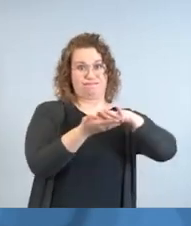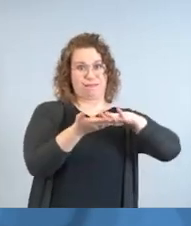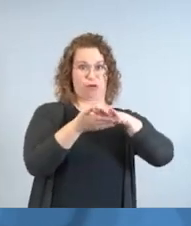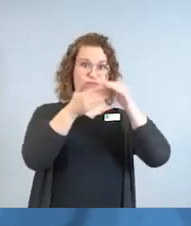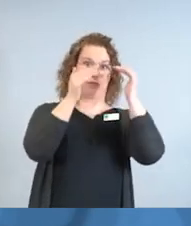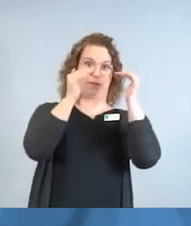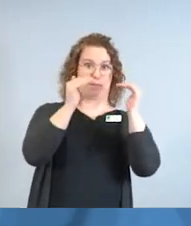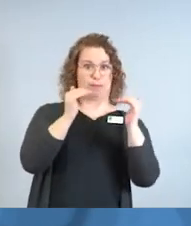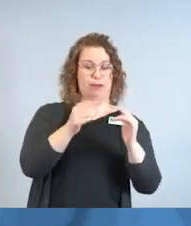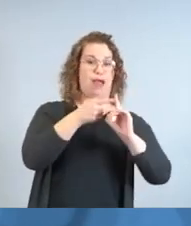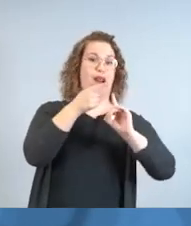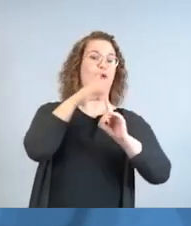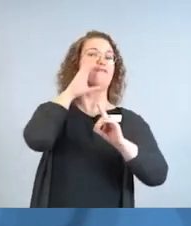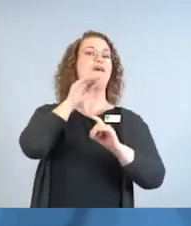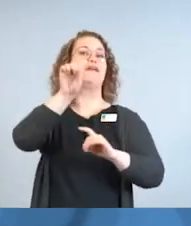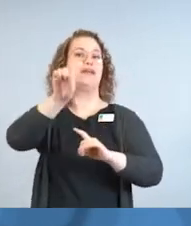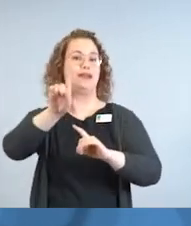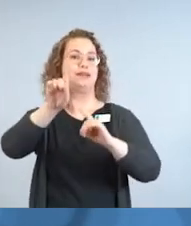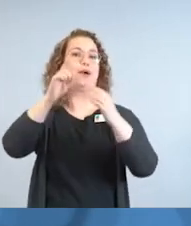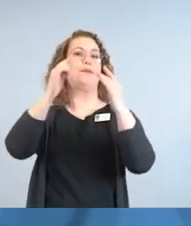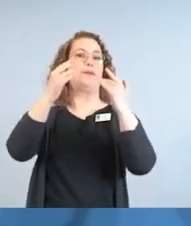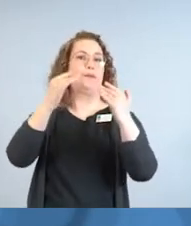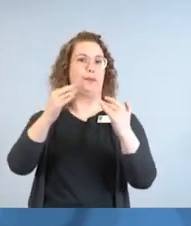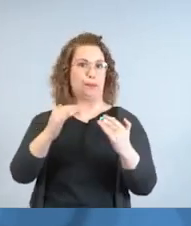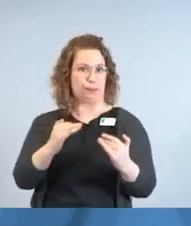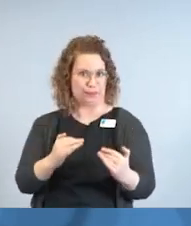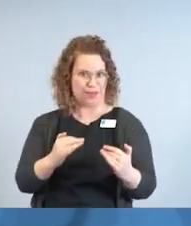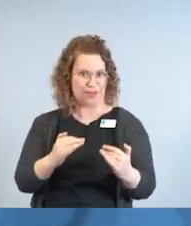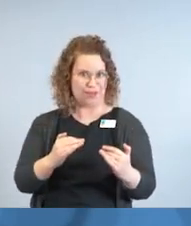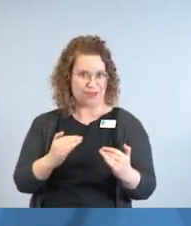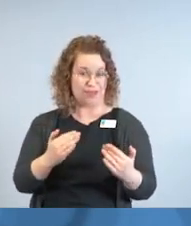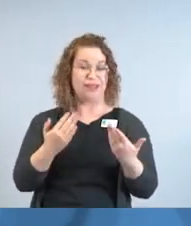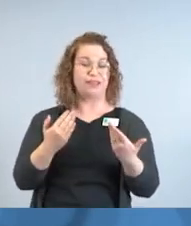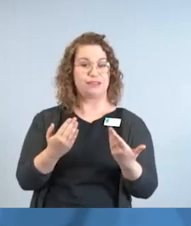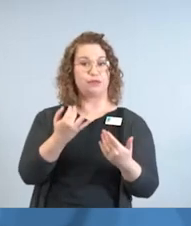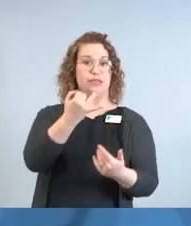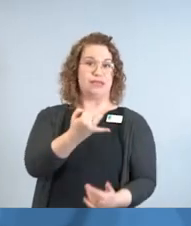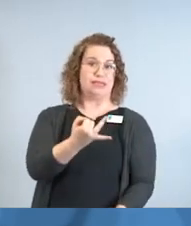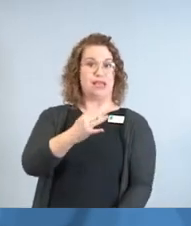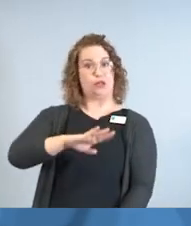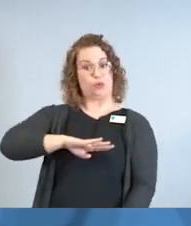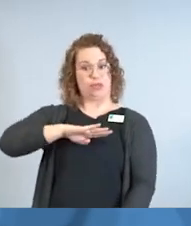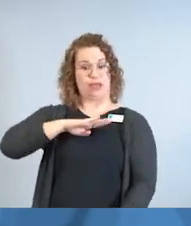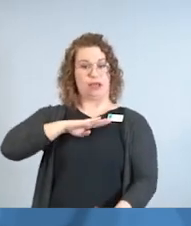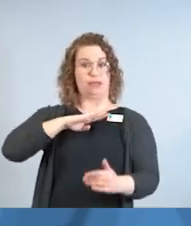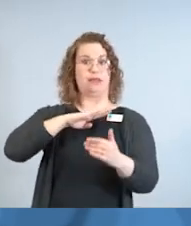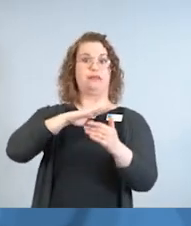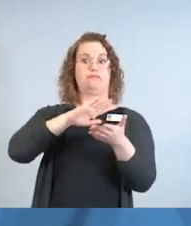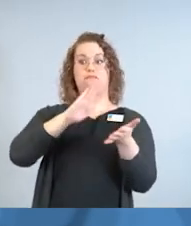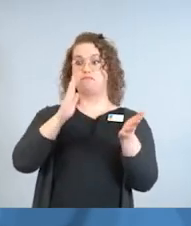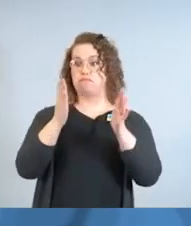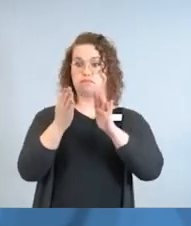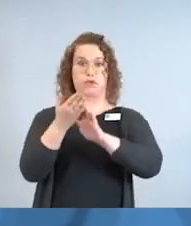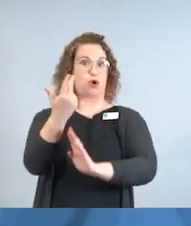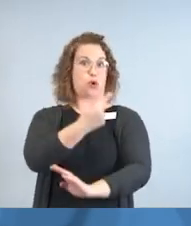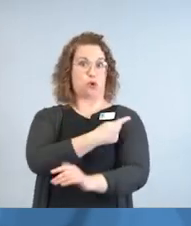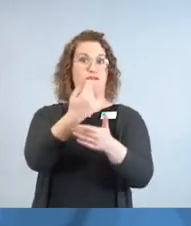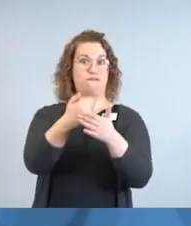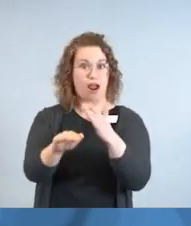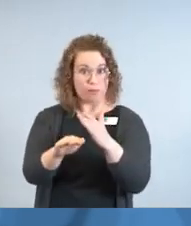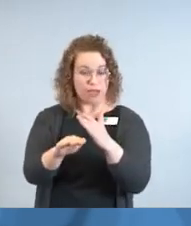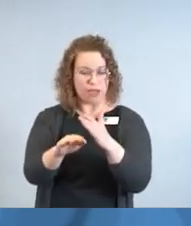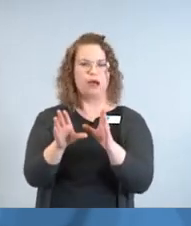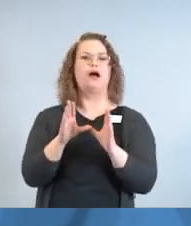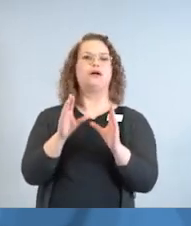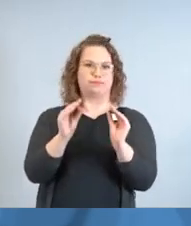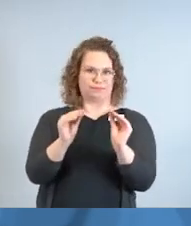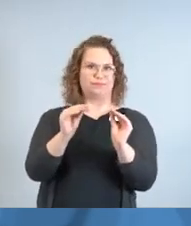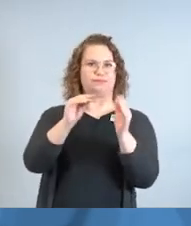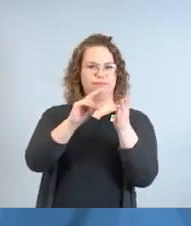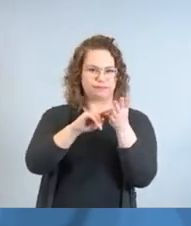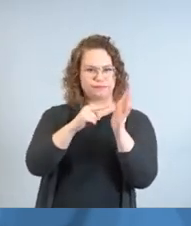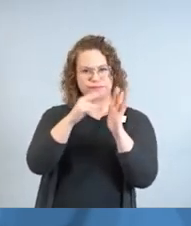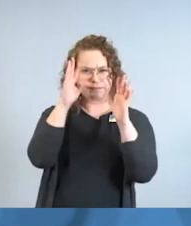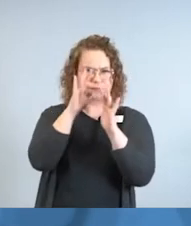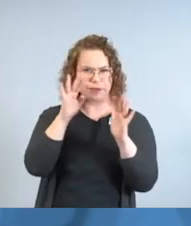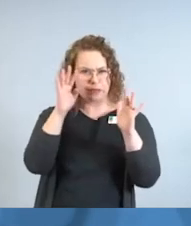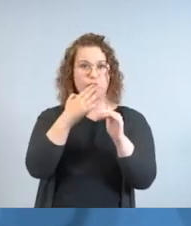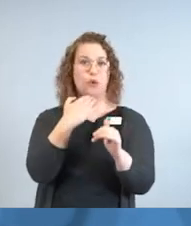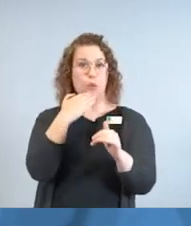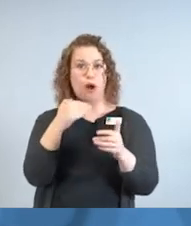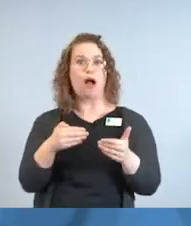Kun on tultu 70:en, on katsottu ketkä sen jälkeen ovat suurimmassa riskissä ja laskettu erilaisia lääketieteellisiä riskitekijöitä